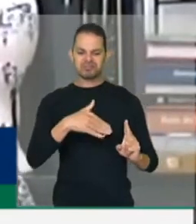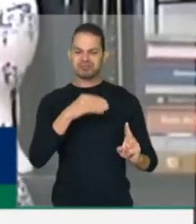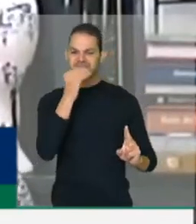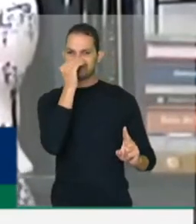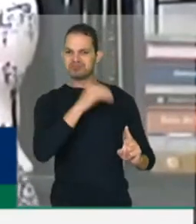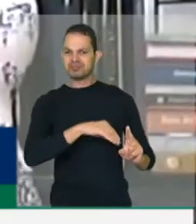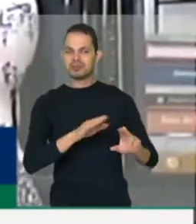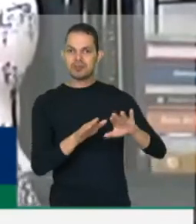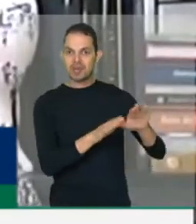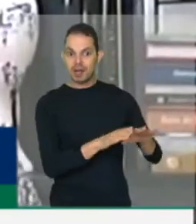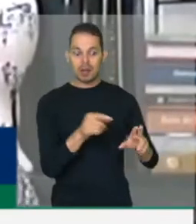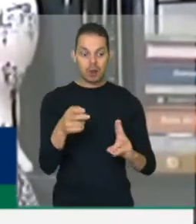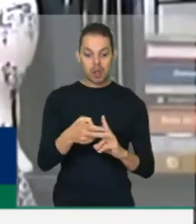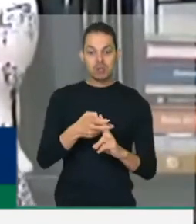SALVANDO VIDAS, OS HERÓIS E